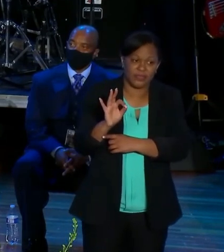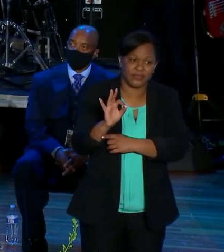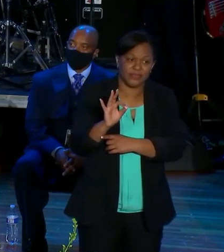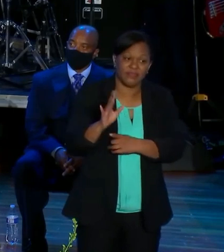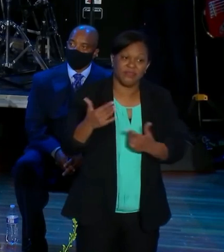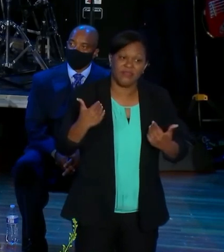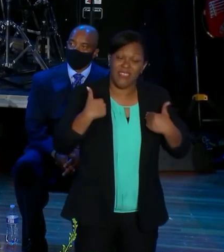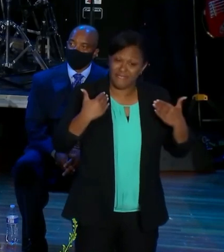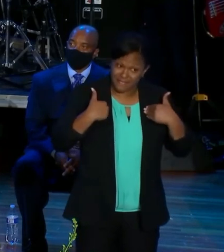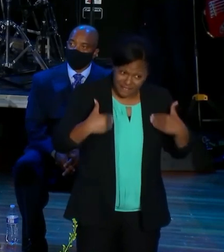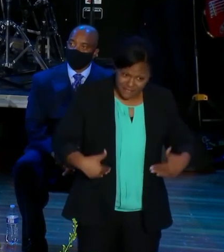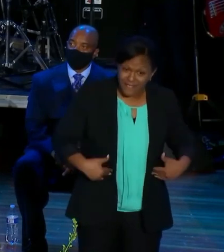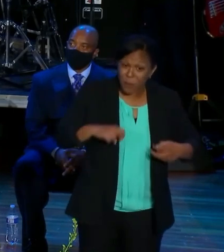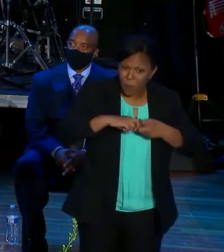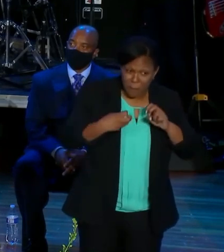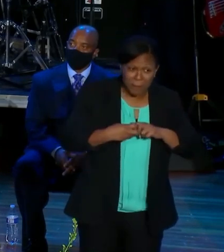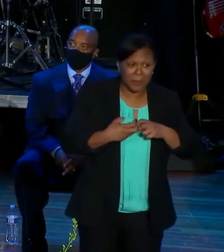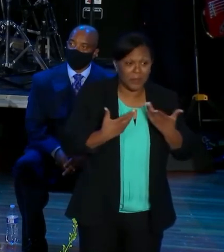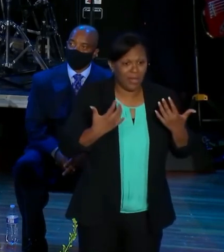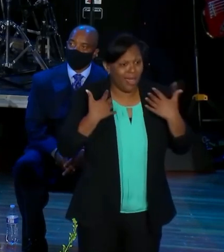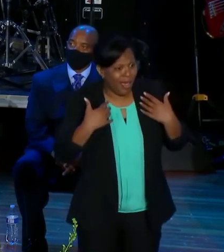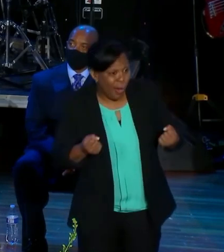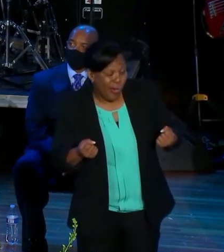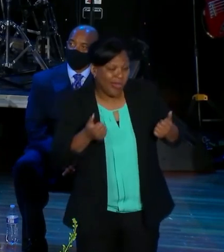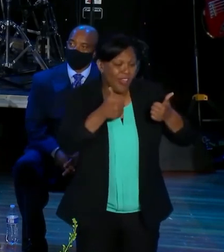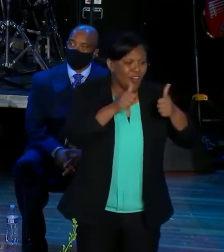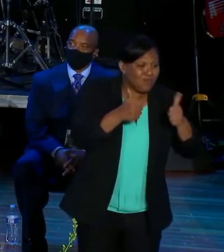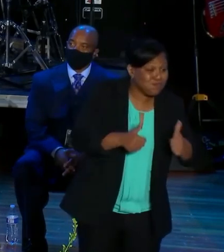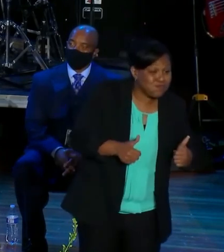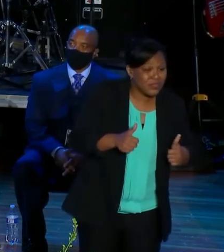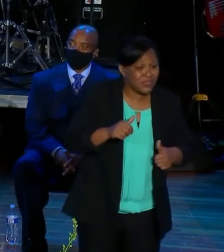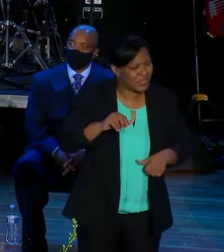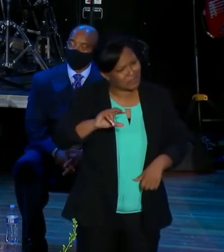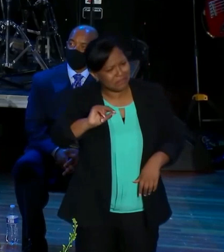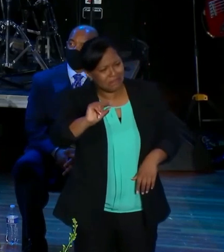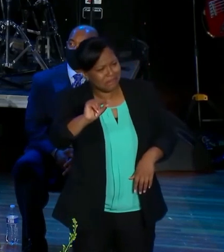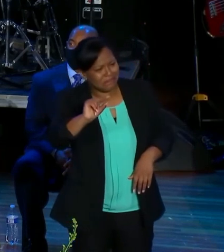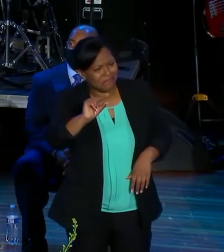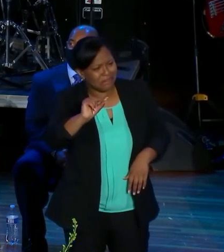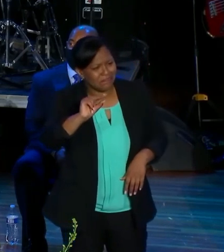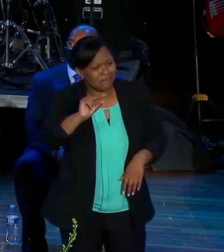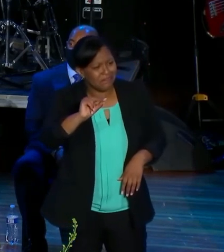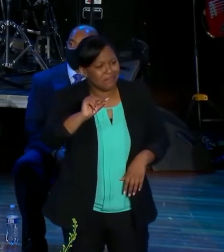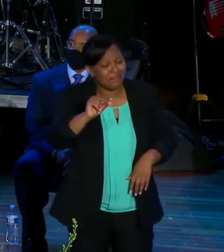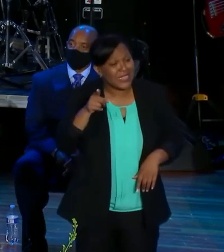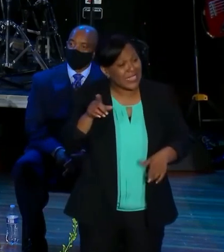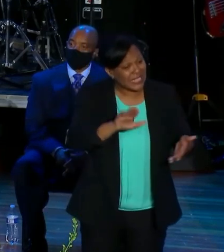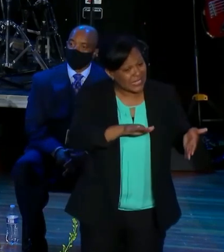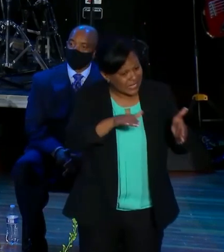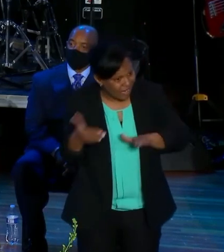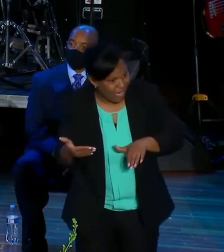Han dog på grund av en allmän, amerikansk, brottslig brist i rättssystemet